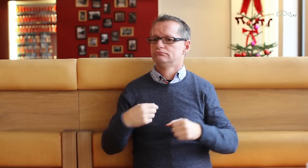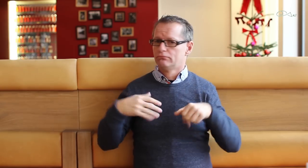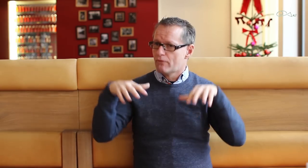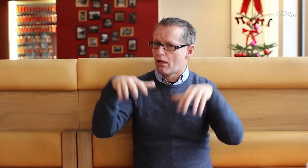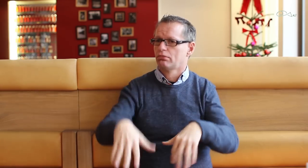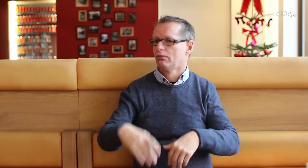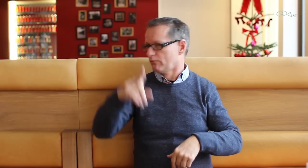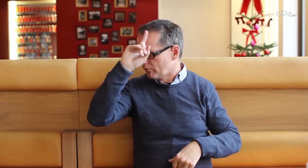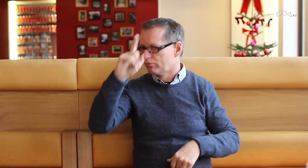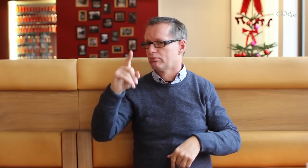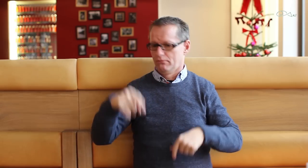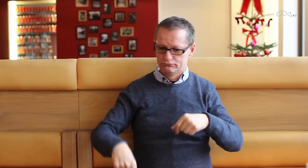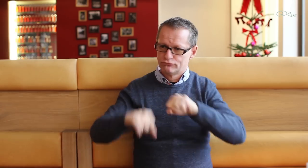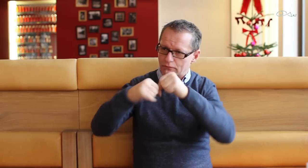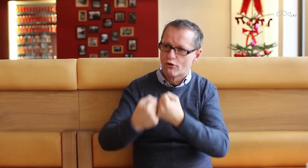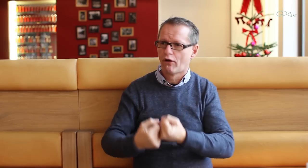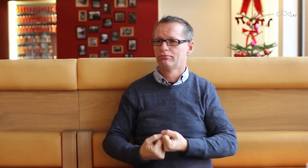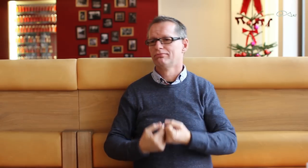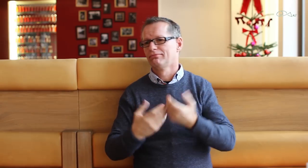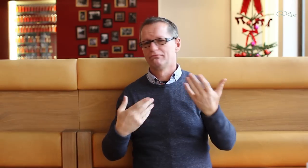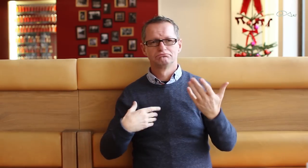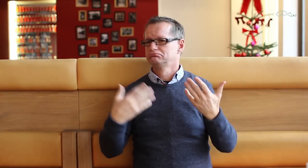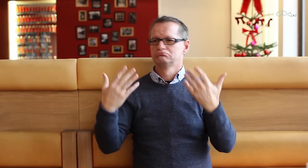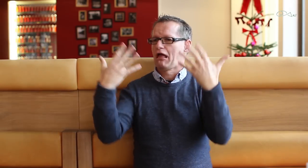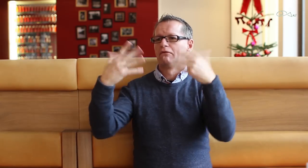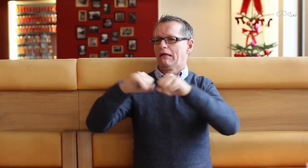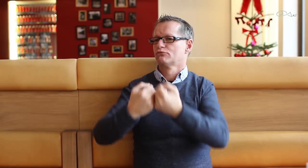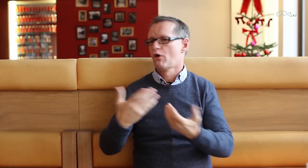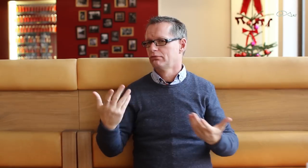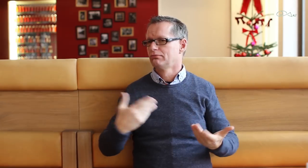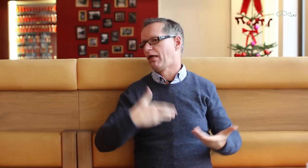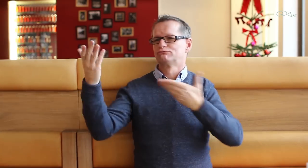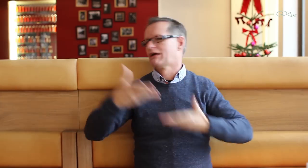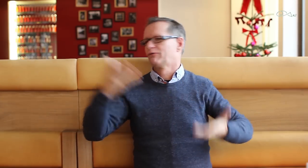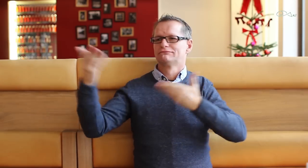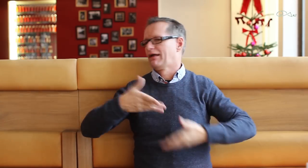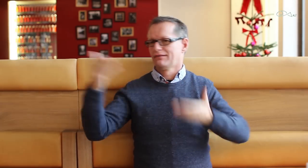Ich bin gefallen, angestoßen, hab mir ungefähr 10 mal das Bein gebrochen, bin ständig im Krankenhaus.